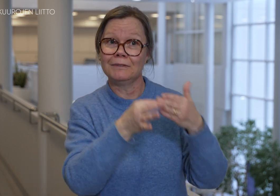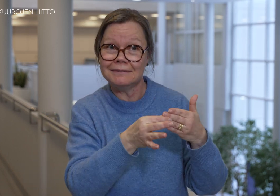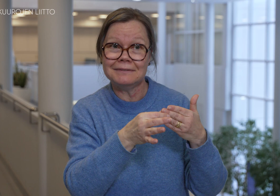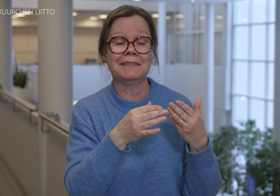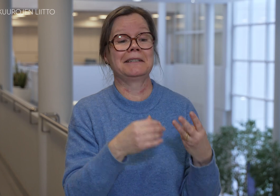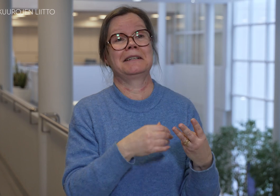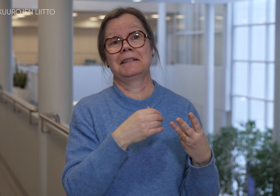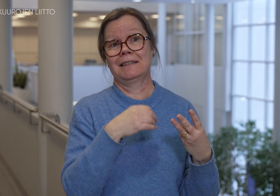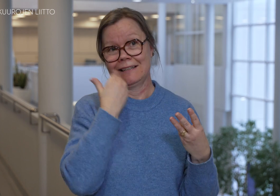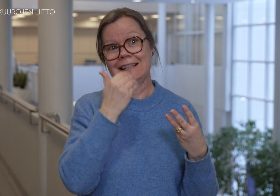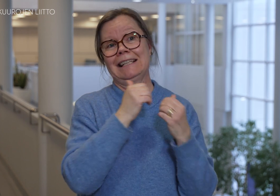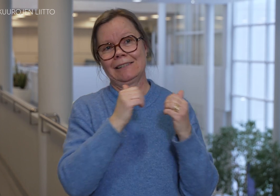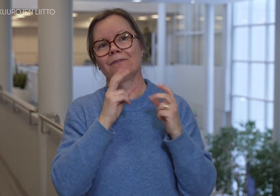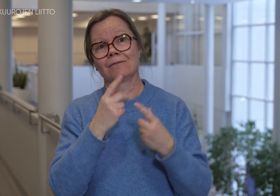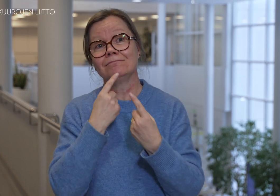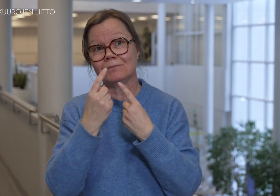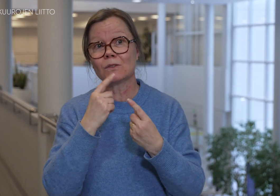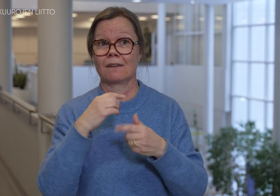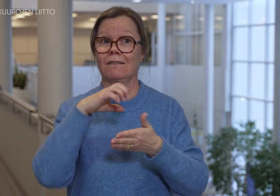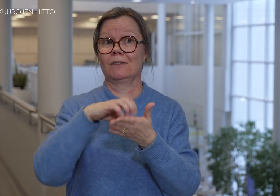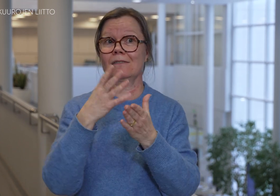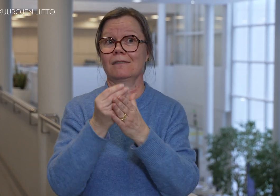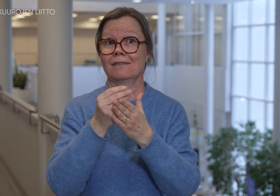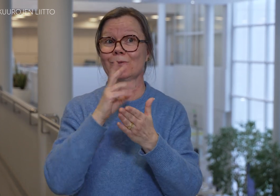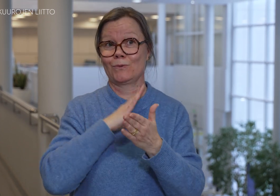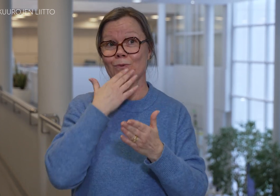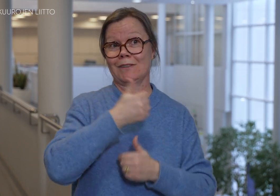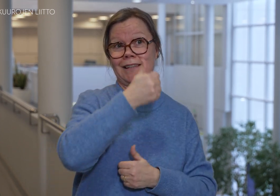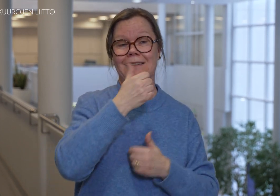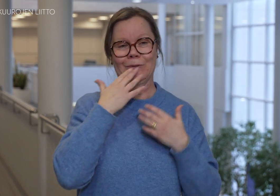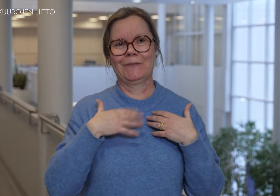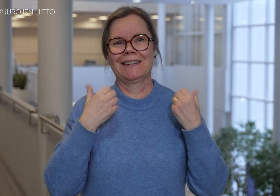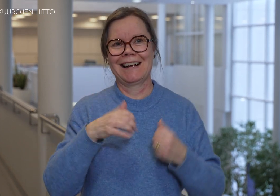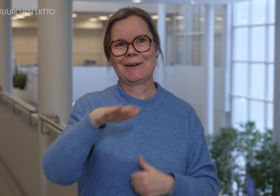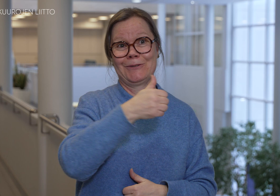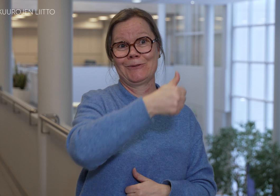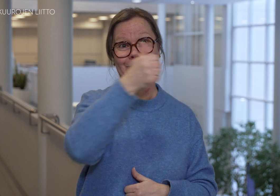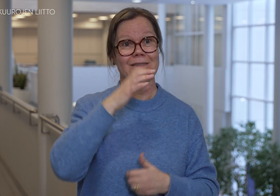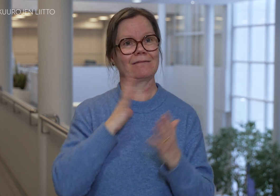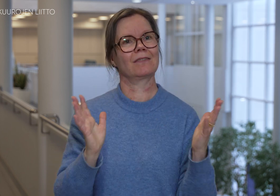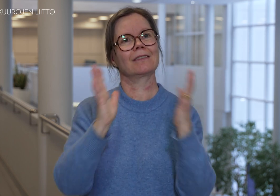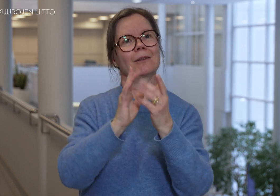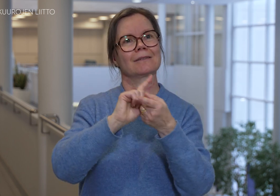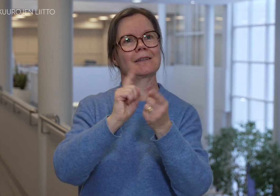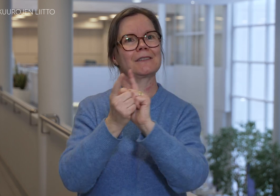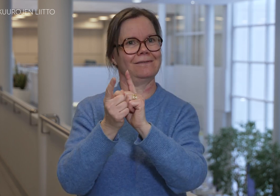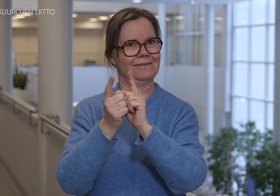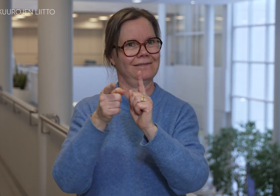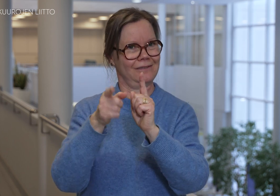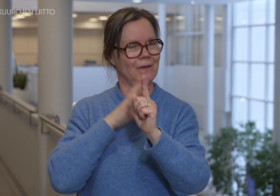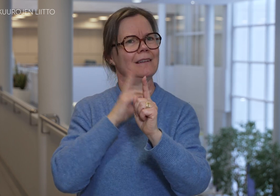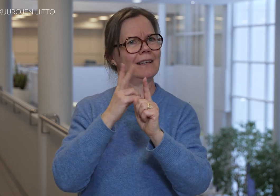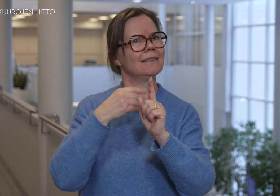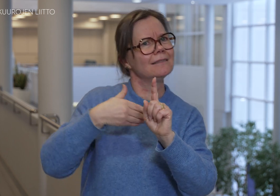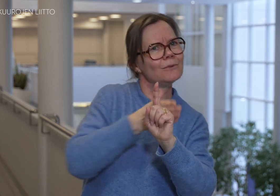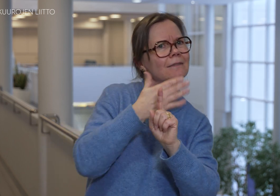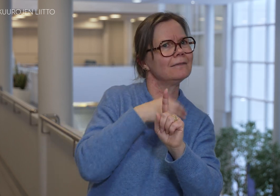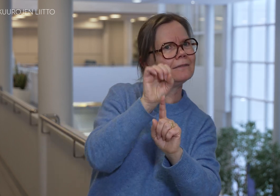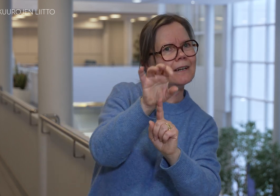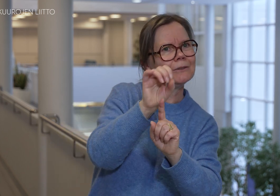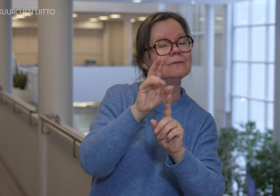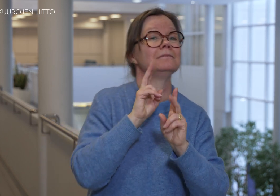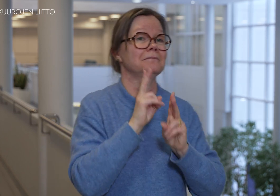Tarkoitus on myös päästä vaikuttamaan hyvinvointialueiden johtajien tapaamisiin.